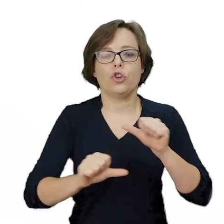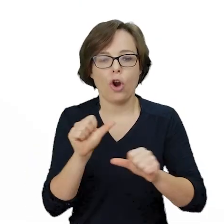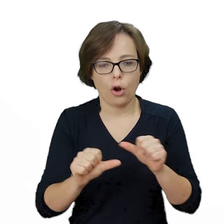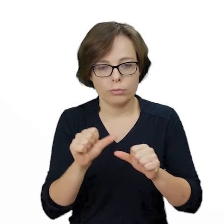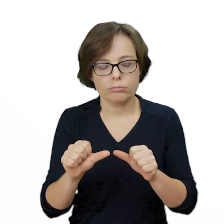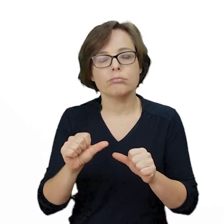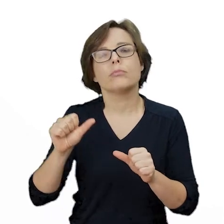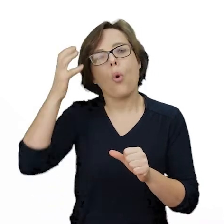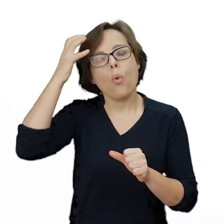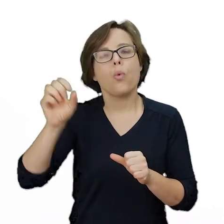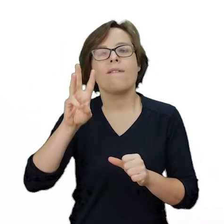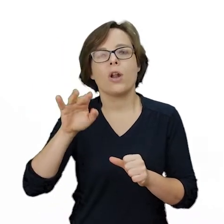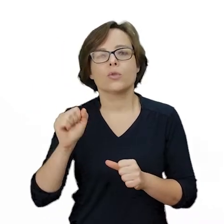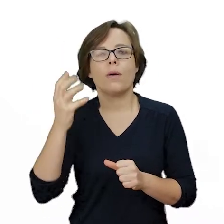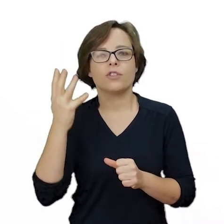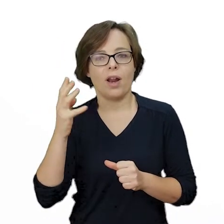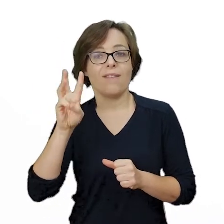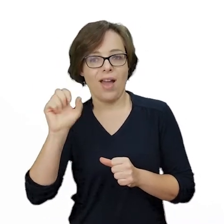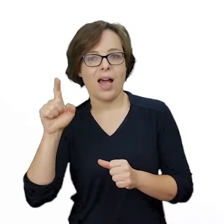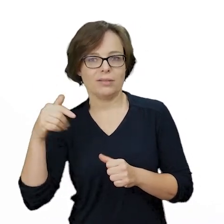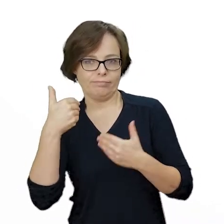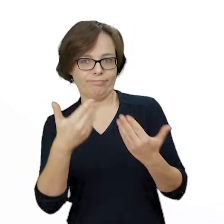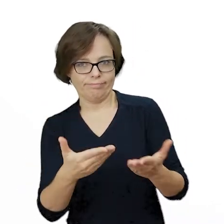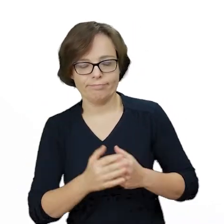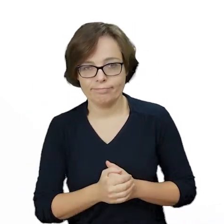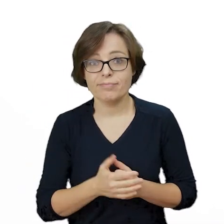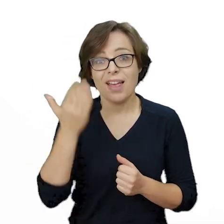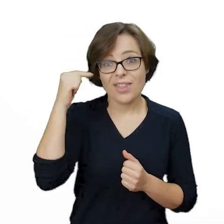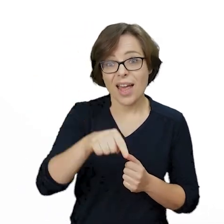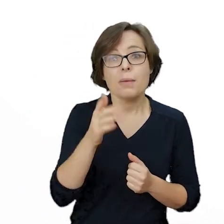na mocy przywileju Władysława IV Wazy. Wtedy w mieście zamieszkiwało trzy tysiące Żydów.